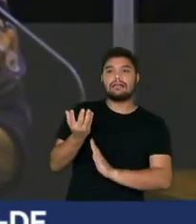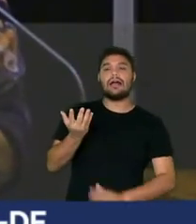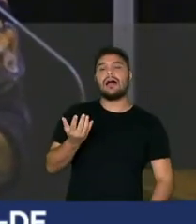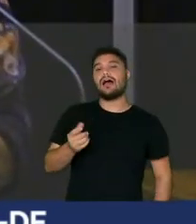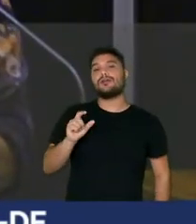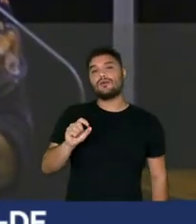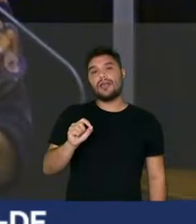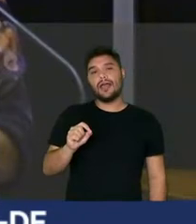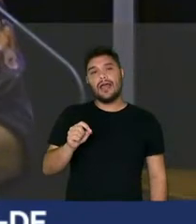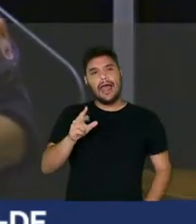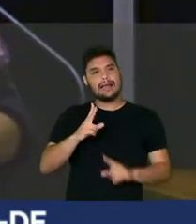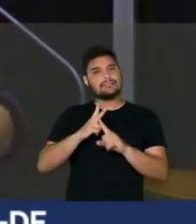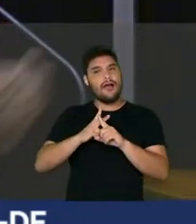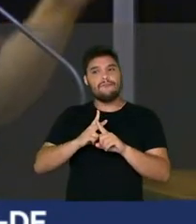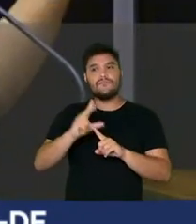NAS PONTAS, NAS PONTAS DESTE PAÍS. CONSTRUÍRAM ESTA